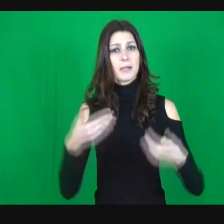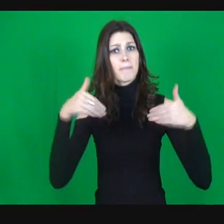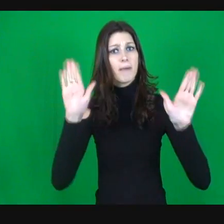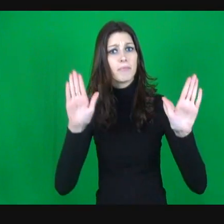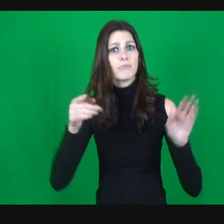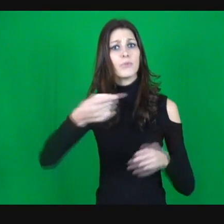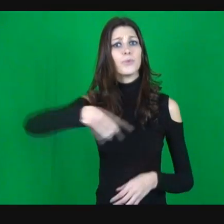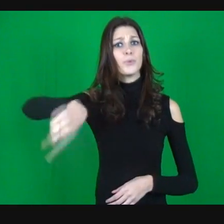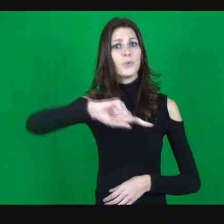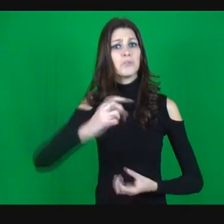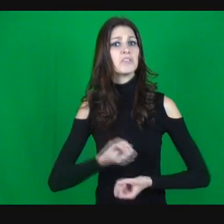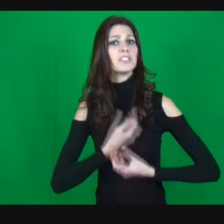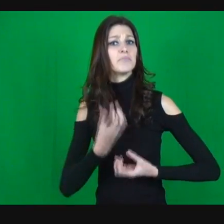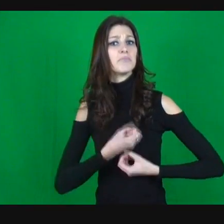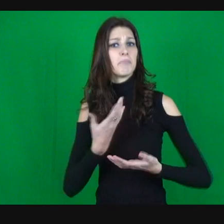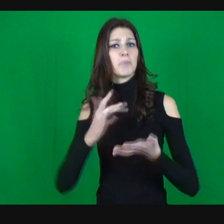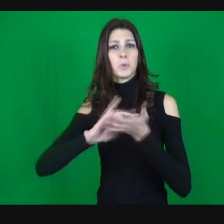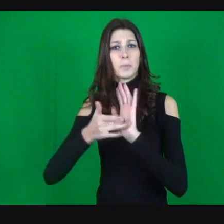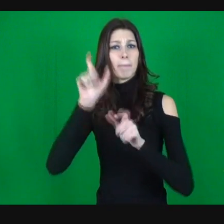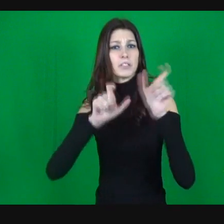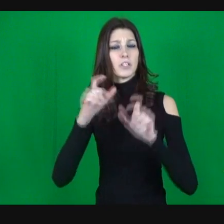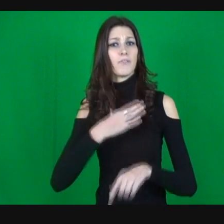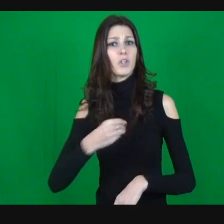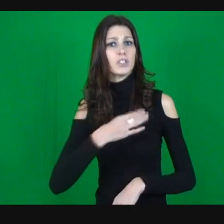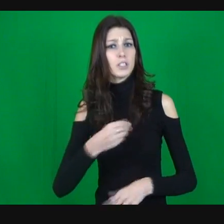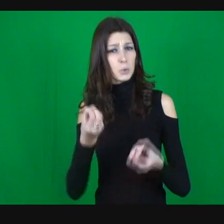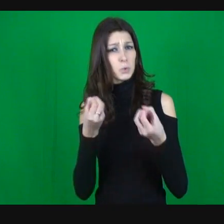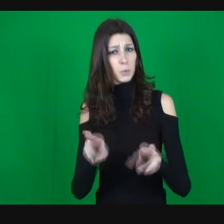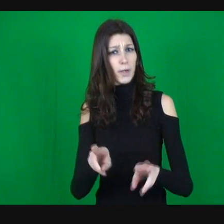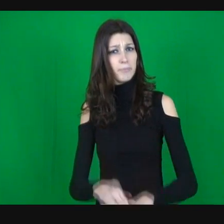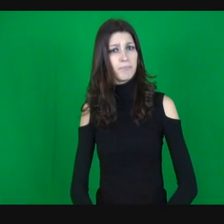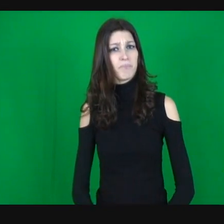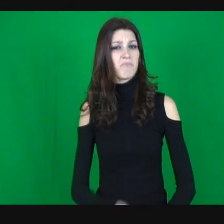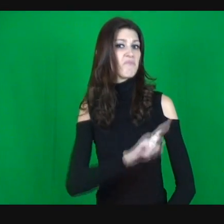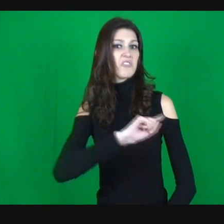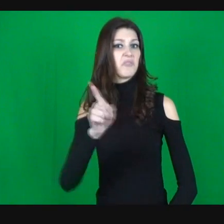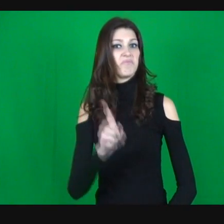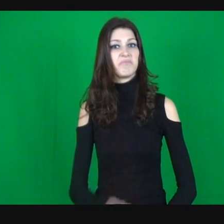Mais êtes-vous certain de vous adresser à tous les Français ? Non !